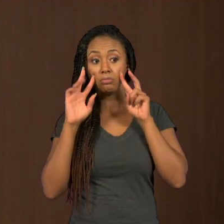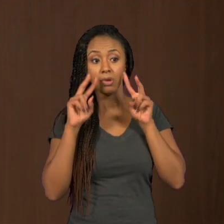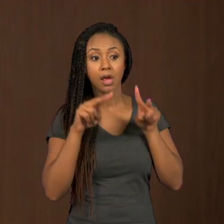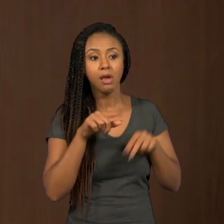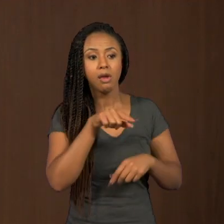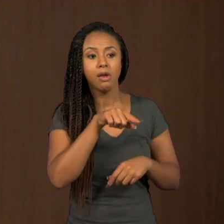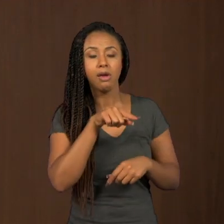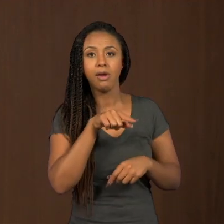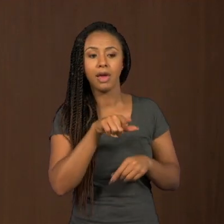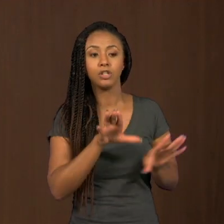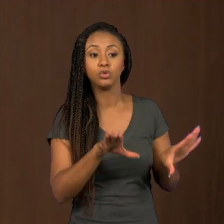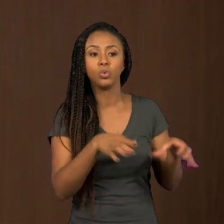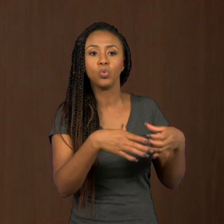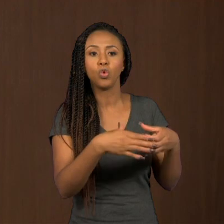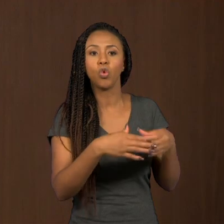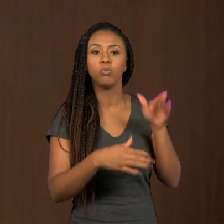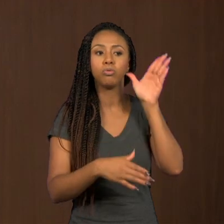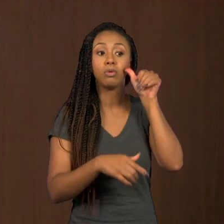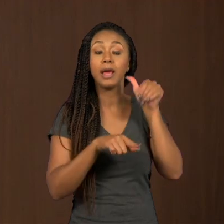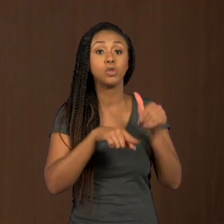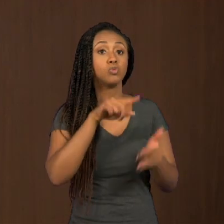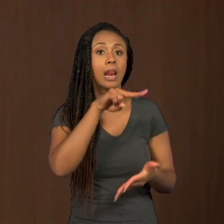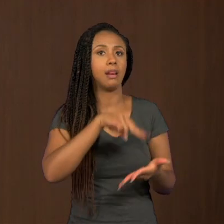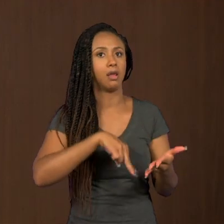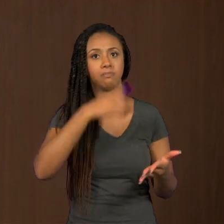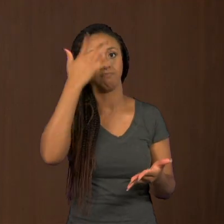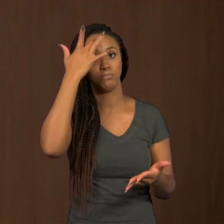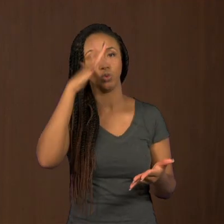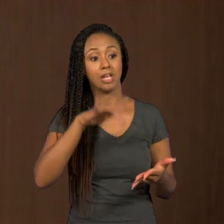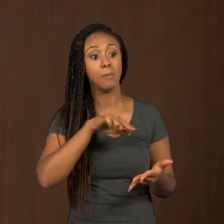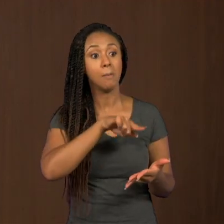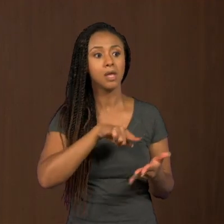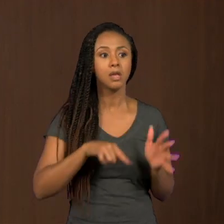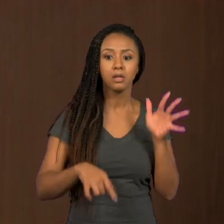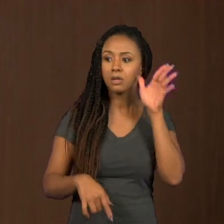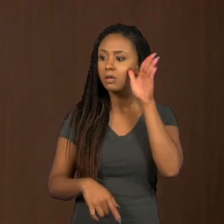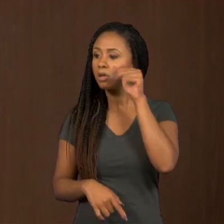COMPLETAMENTE ENCANTADOS, ELE USA AQUI A PALAVRA